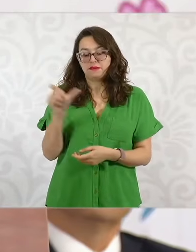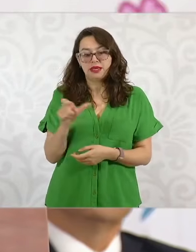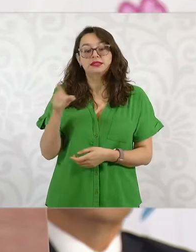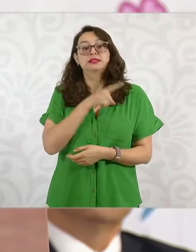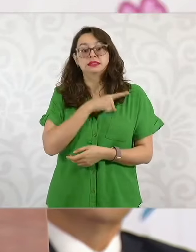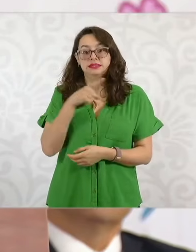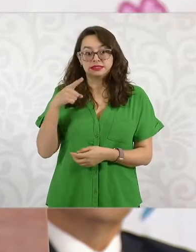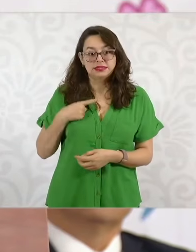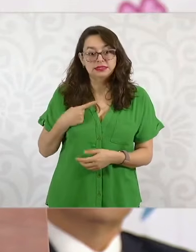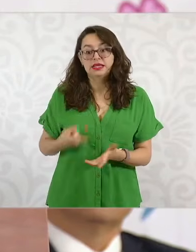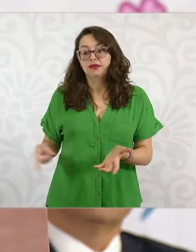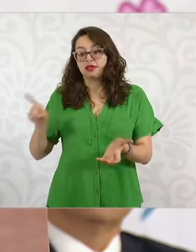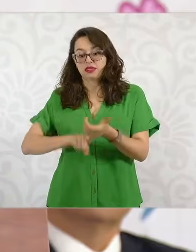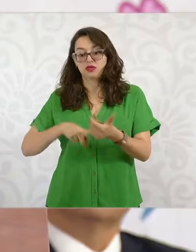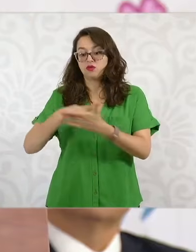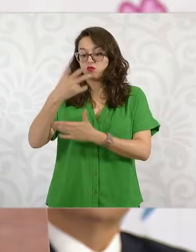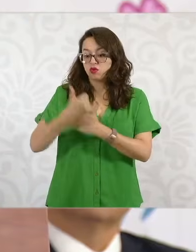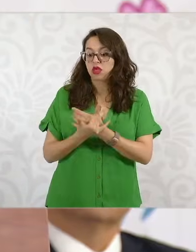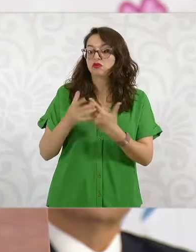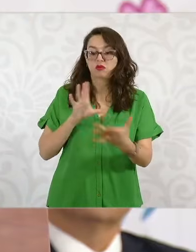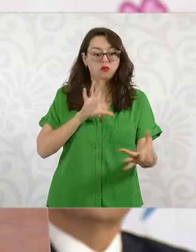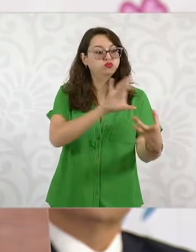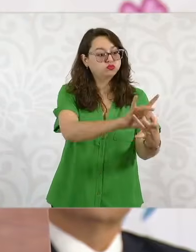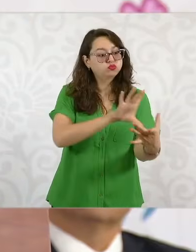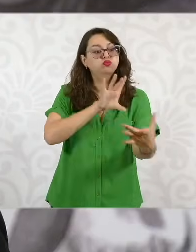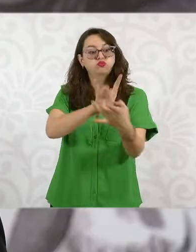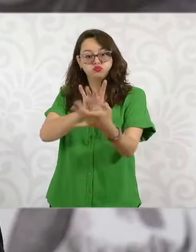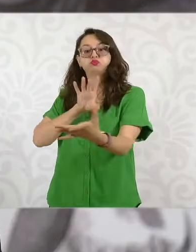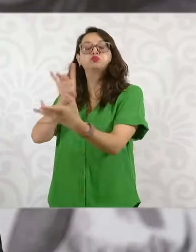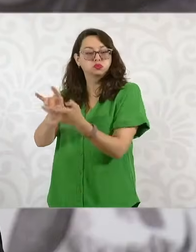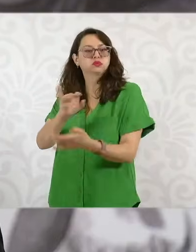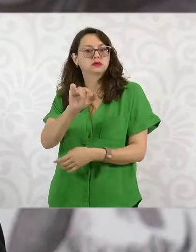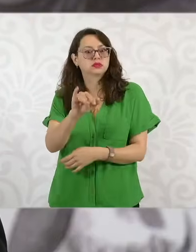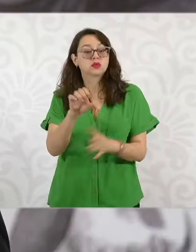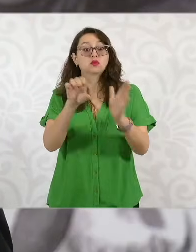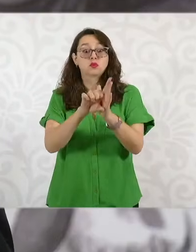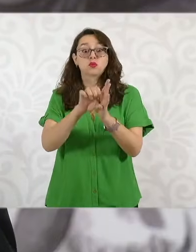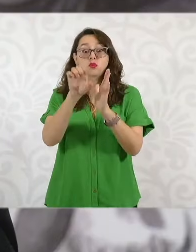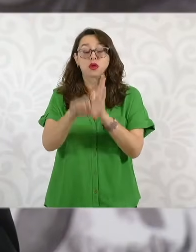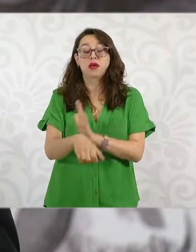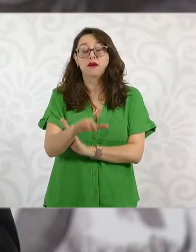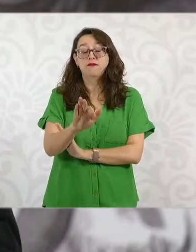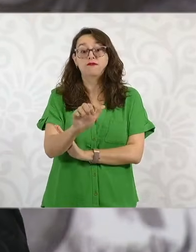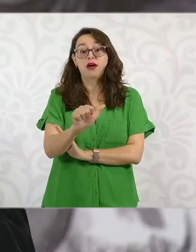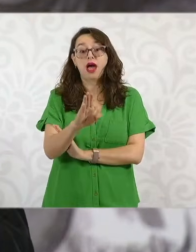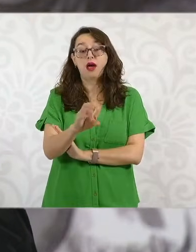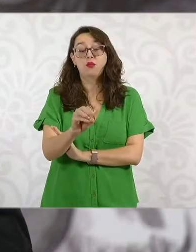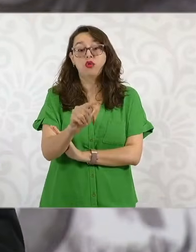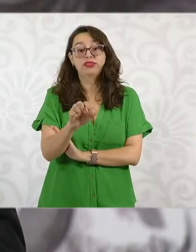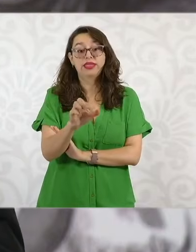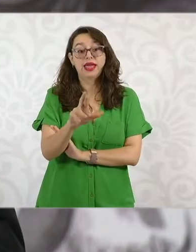algunos de estos proyectos. Por ejemplo, en la producción de faboterápicus acaban de tener una